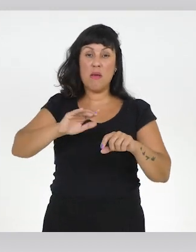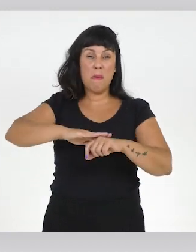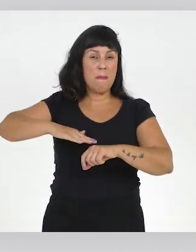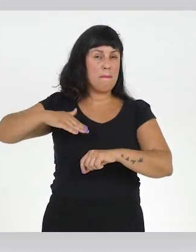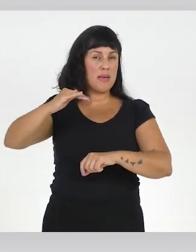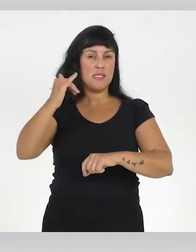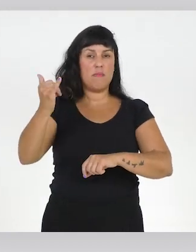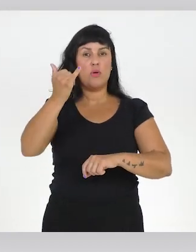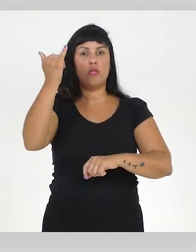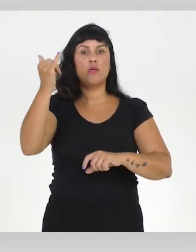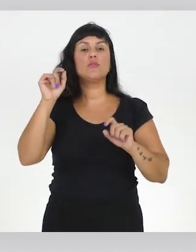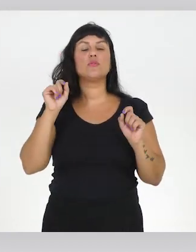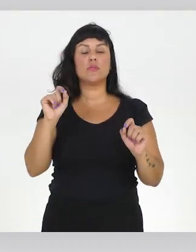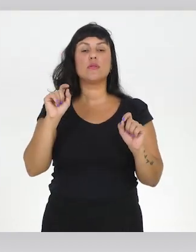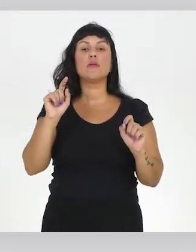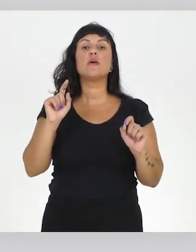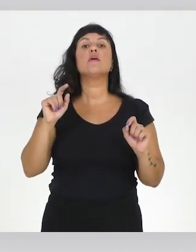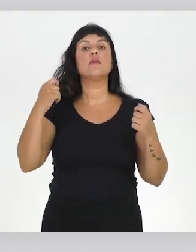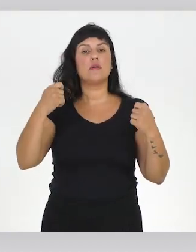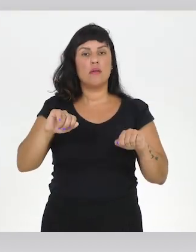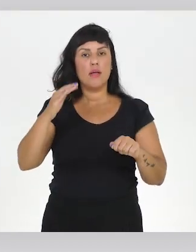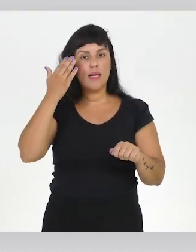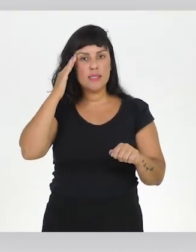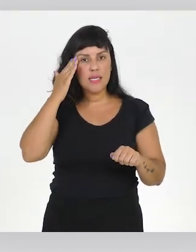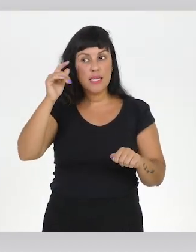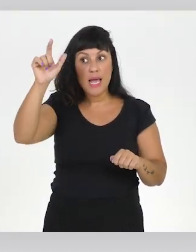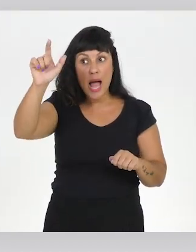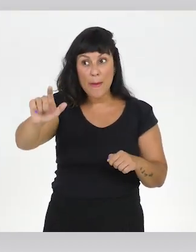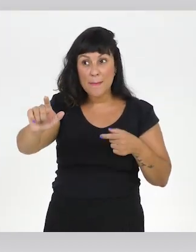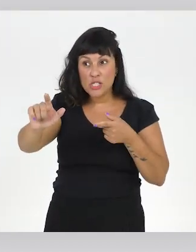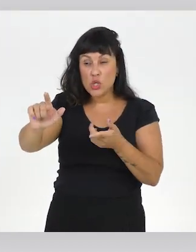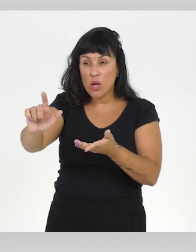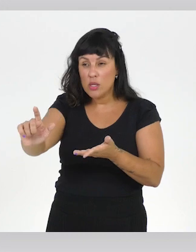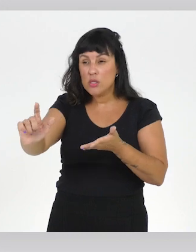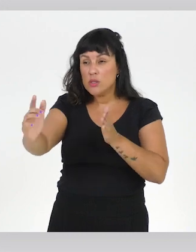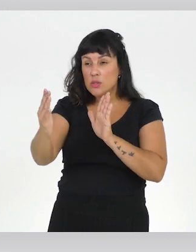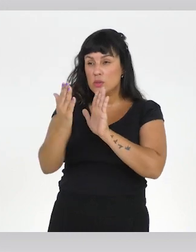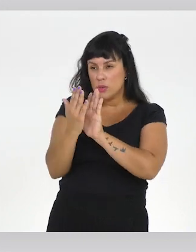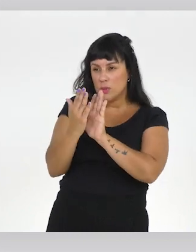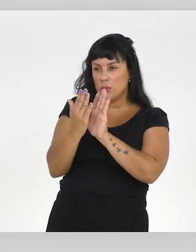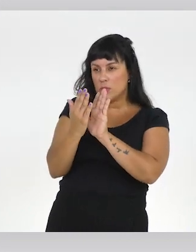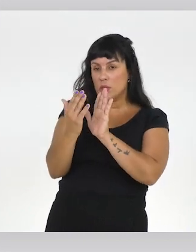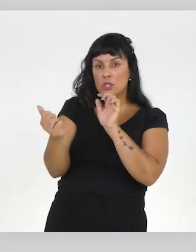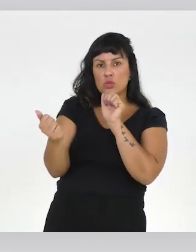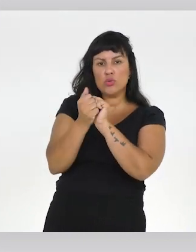para a escolha da melhor intervenção para que ela possa se sentir segura e tem a adesão